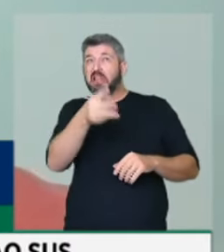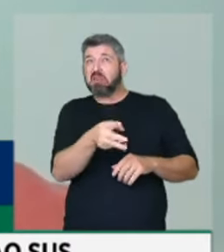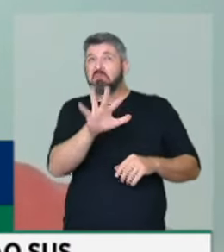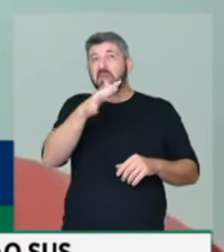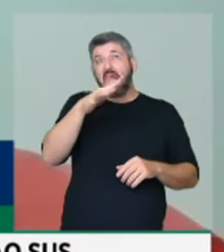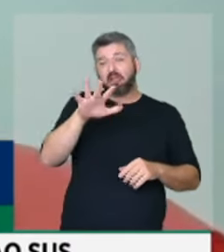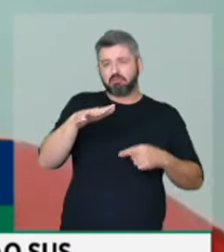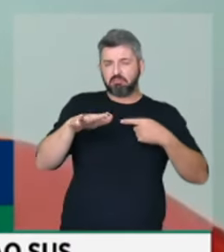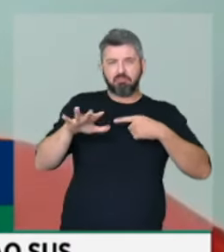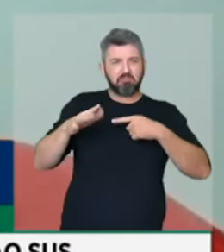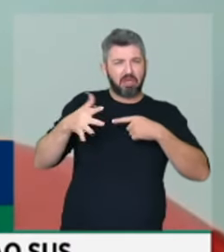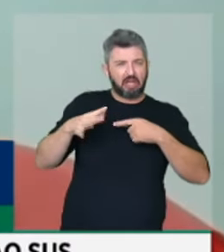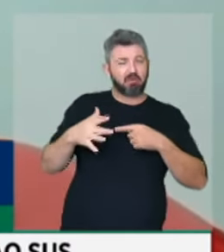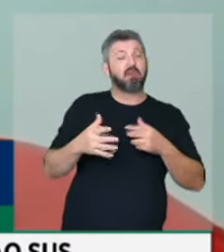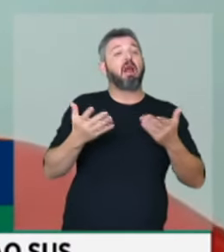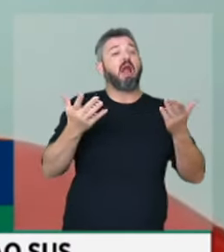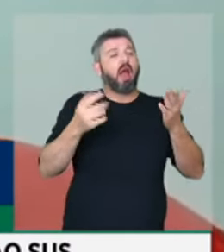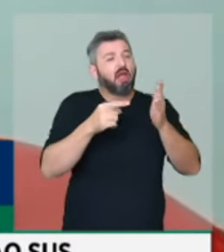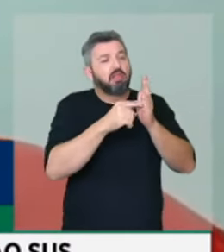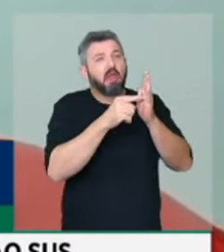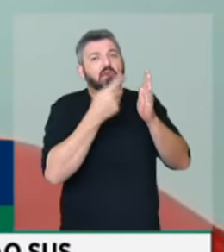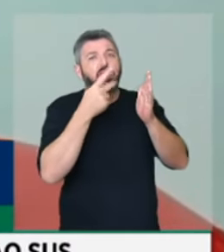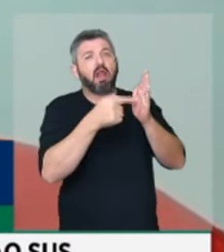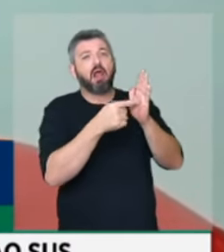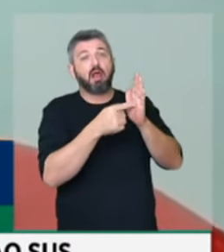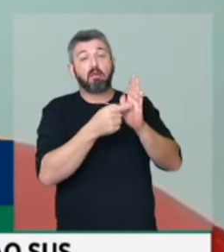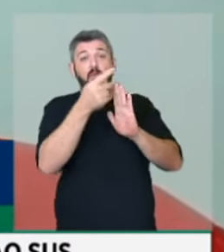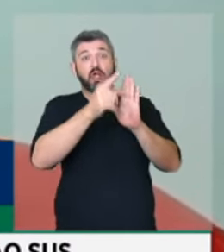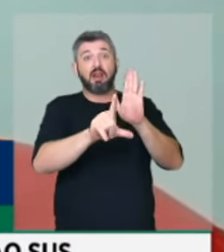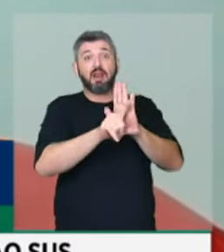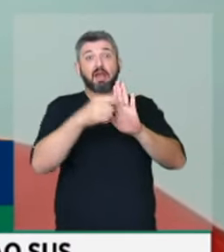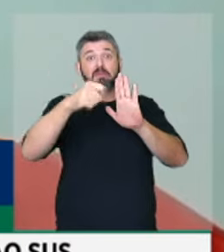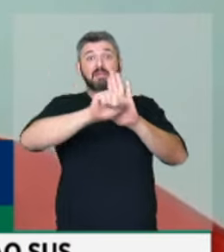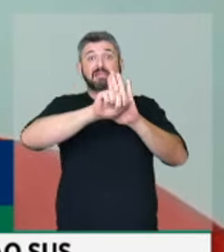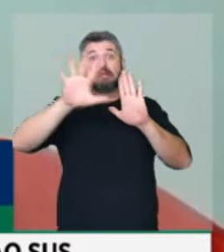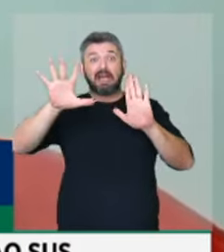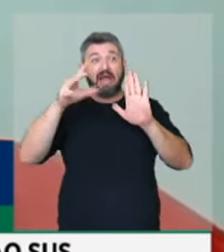O PROJETO DE LEI TEM QUE VOTAR NO PROJETO, VOTEM NO PROJETO QUE VÃO PAGAR NO MÁXIMO 3 MIL REAIS A DIÁRIA. POR QUE